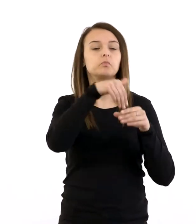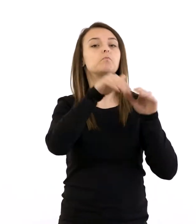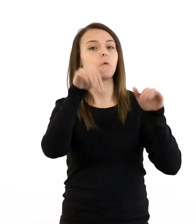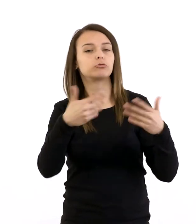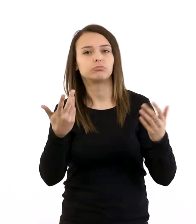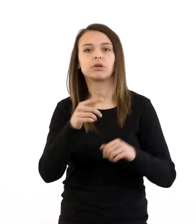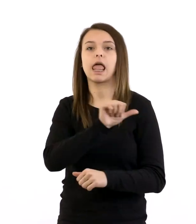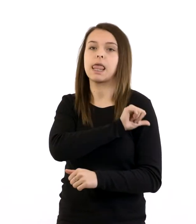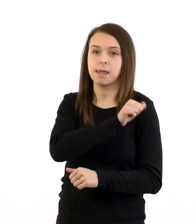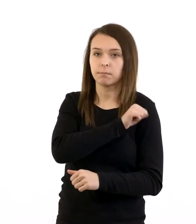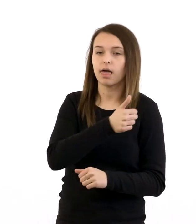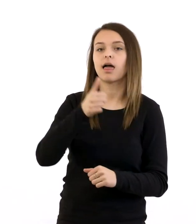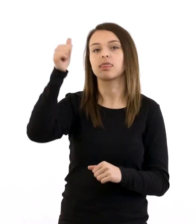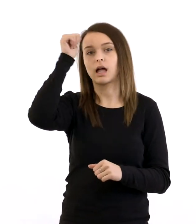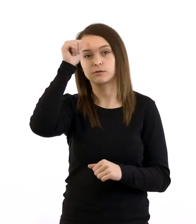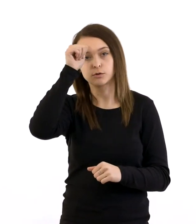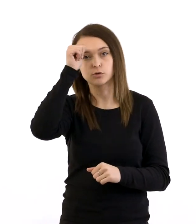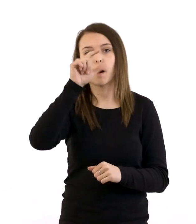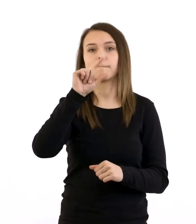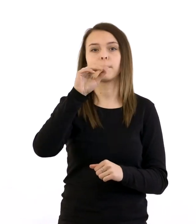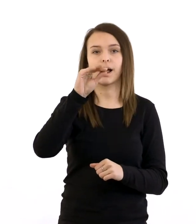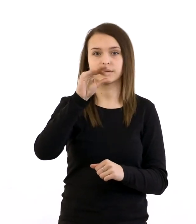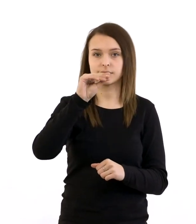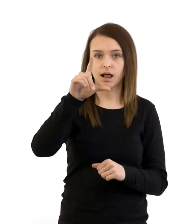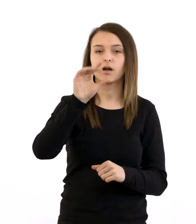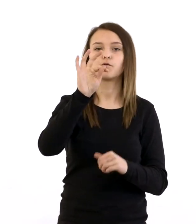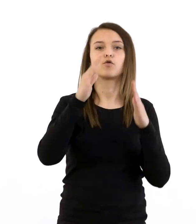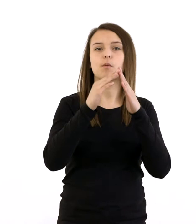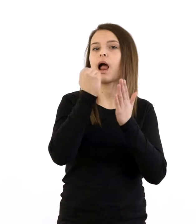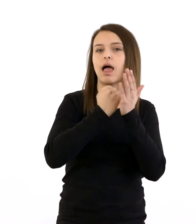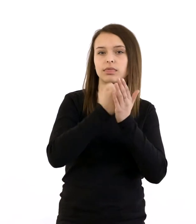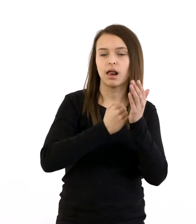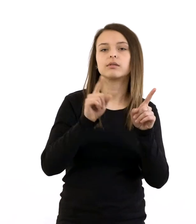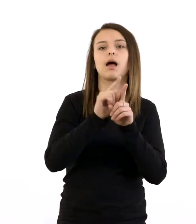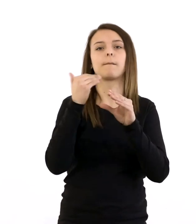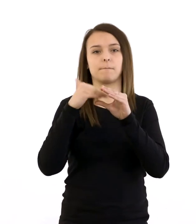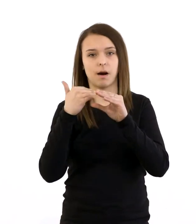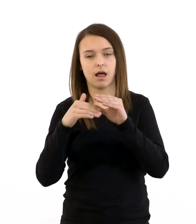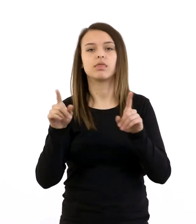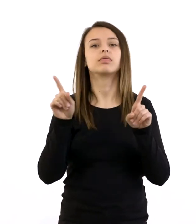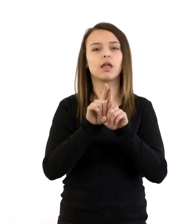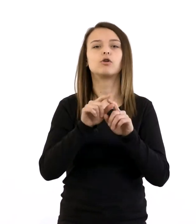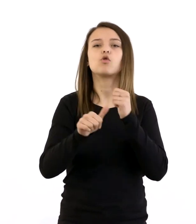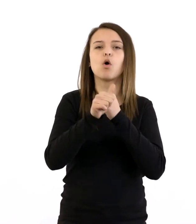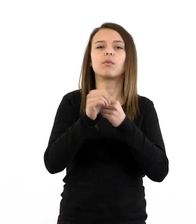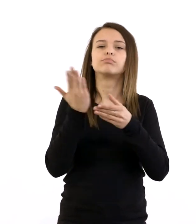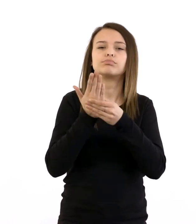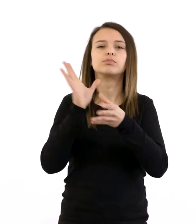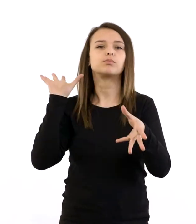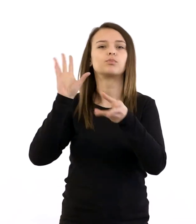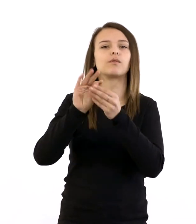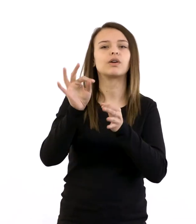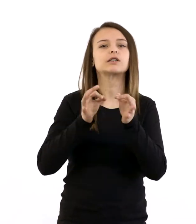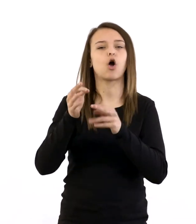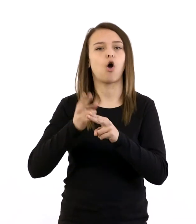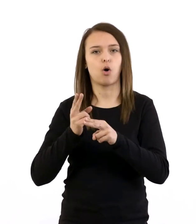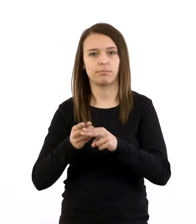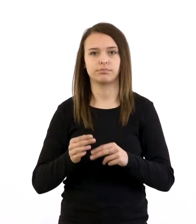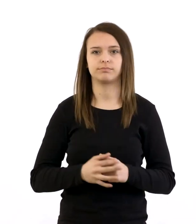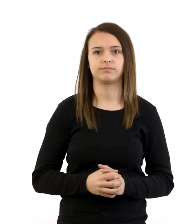Mogą to być: imię, nazwisko, PESEL, adres domowy i e-mailowy, dokumentacja medyczna.